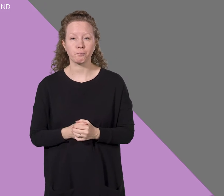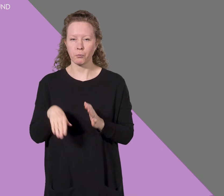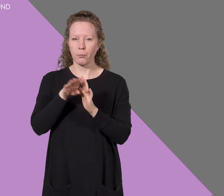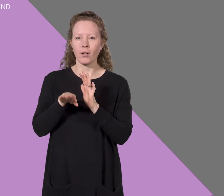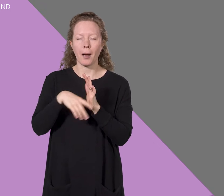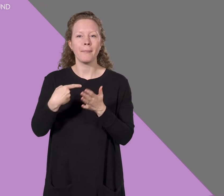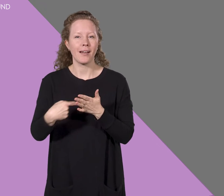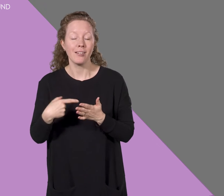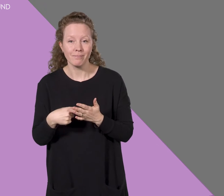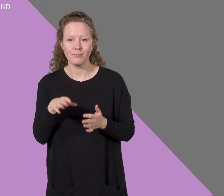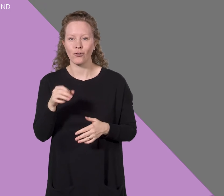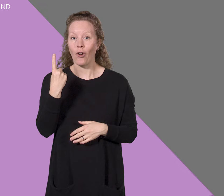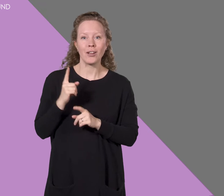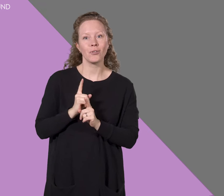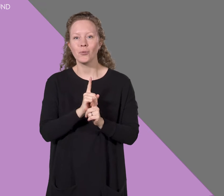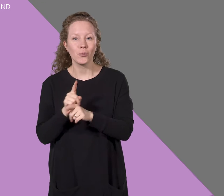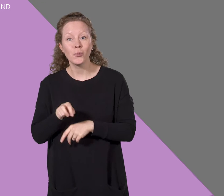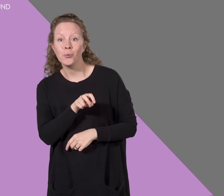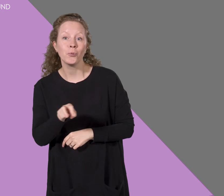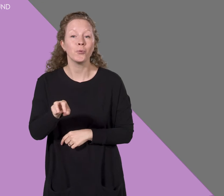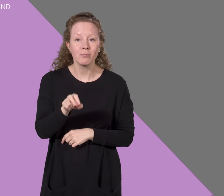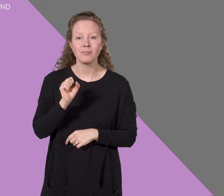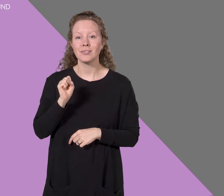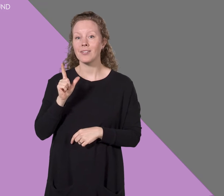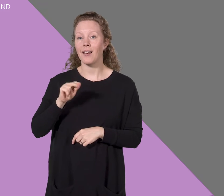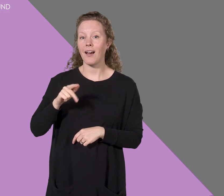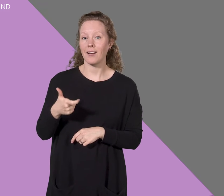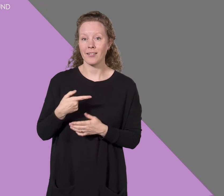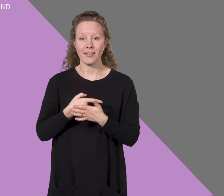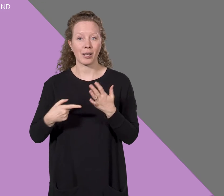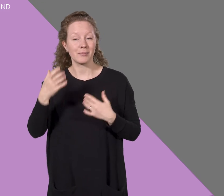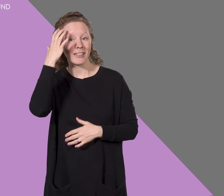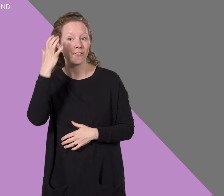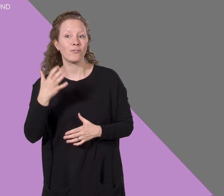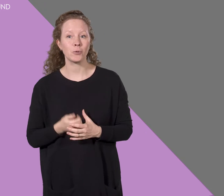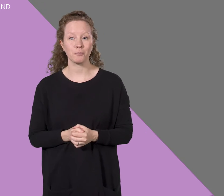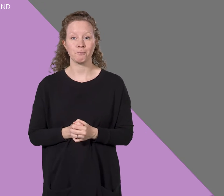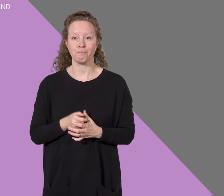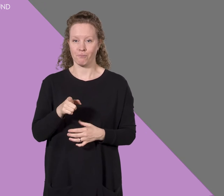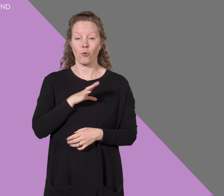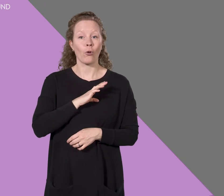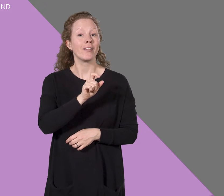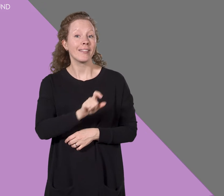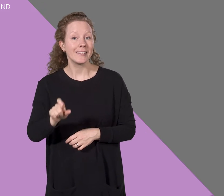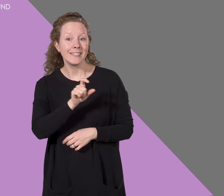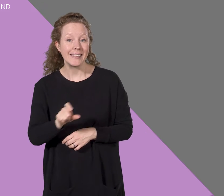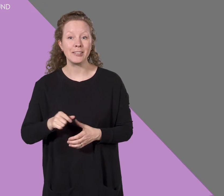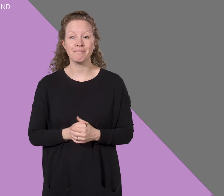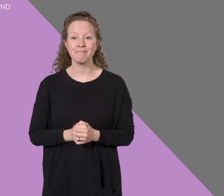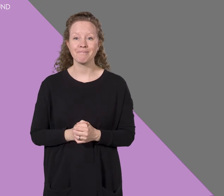Programmet Ta en tur till slangnamnens Helsingfors är textad.